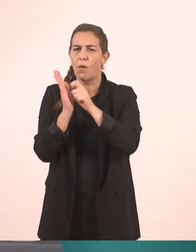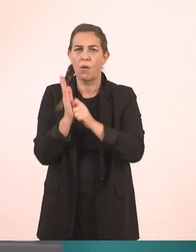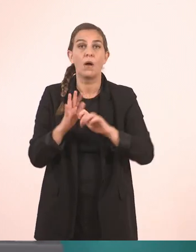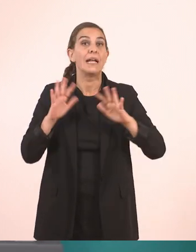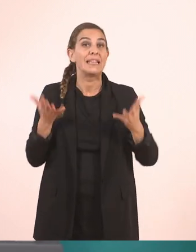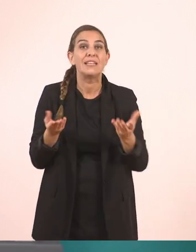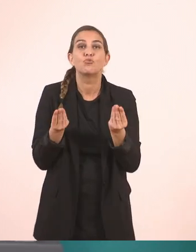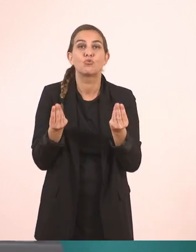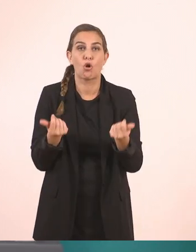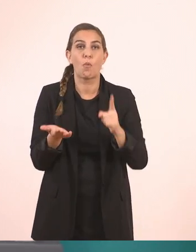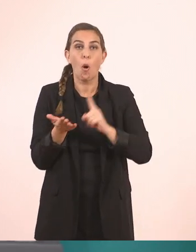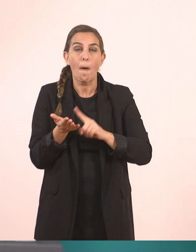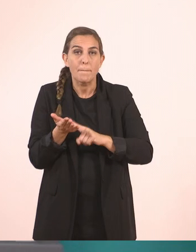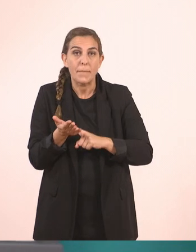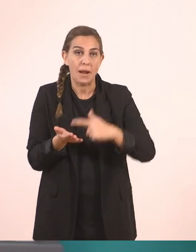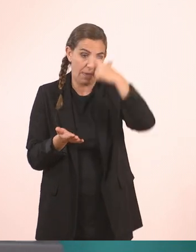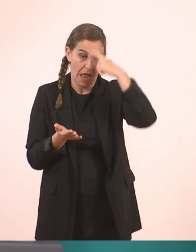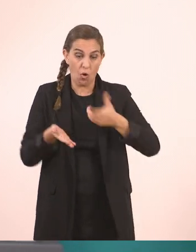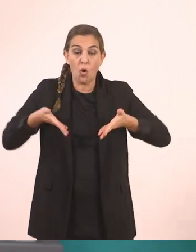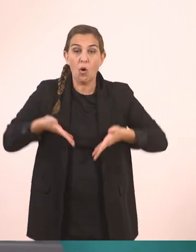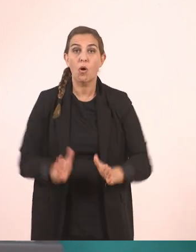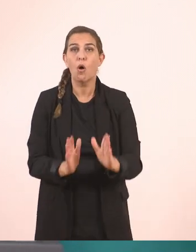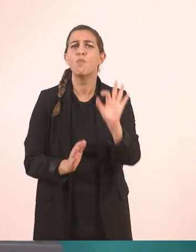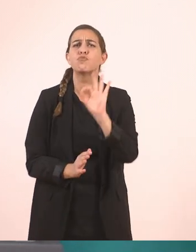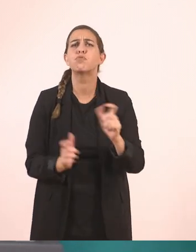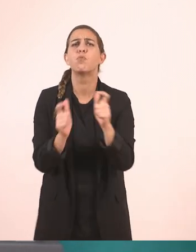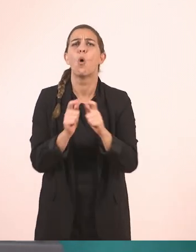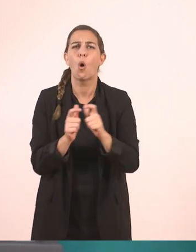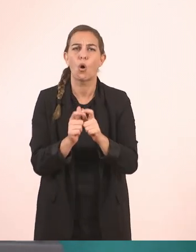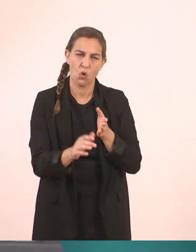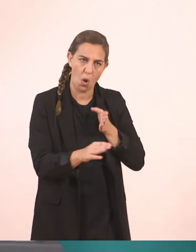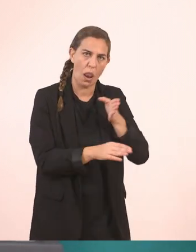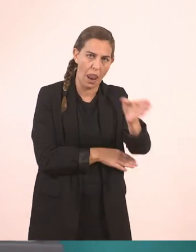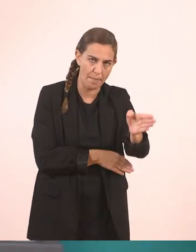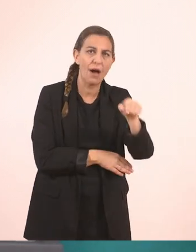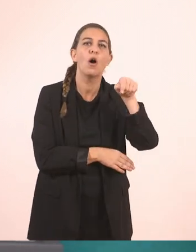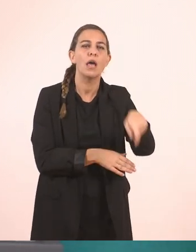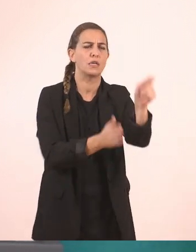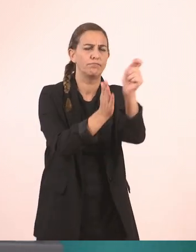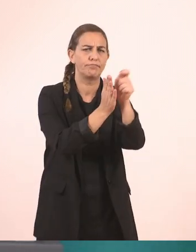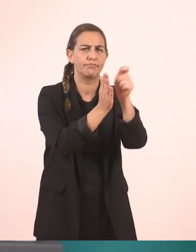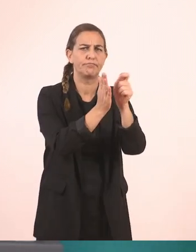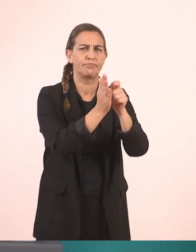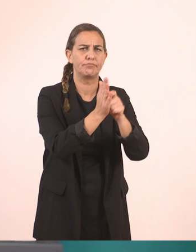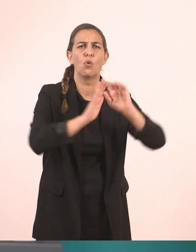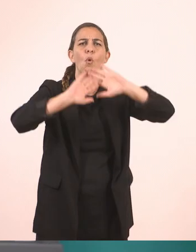να πάει στον τόπο καταγωγής του, στο χωριό του, ας πούμε, κι εκεί να μετρήσουν πόσοι είναι οι κάτοικοι.